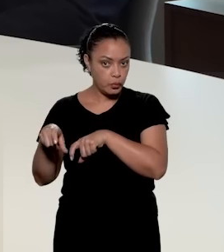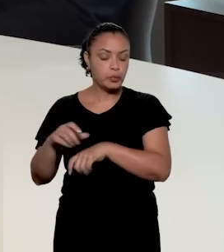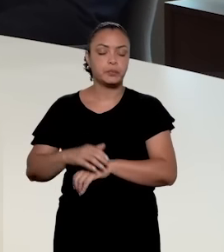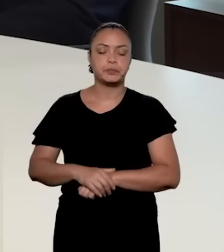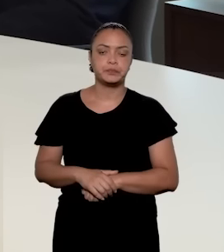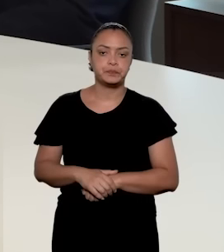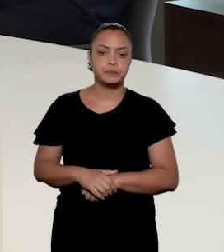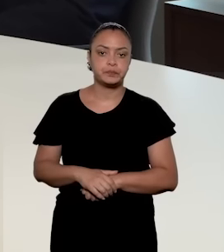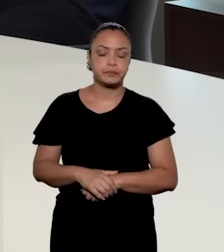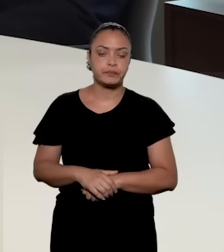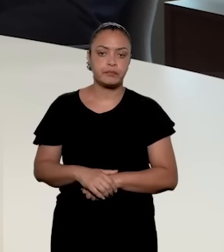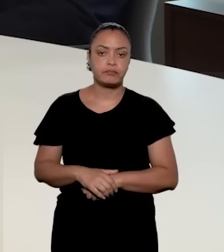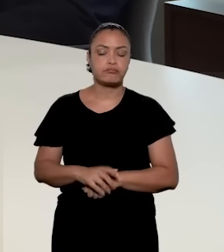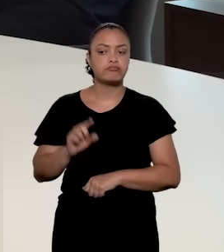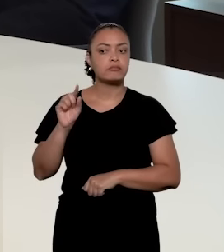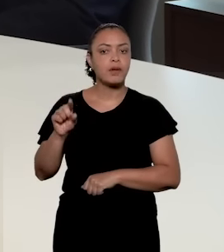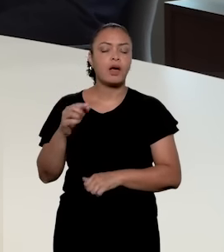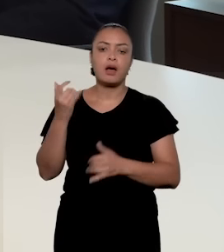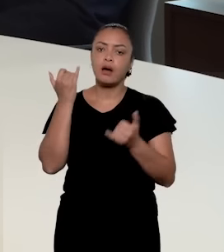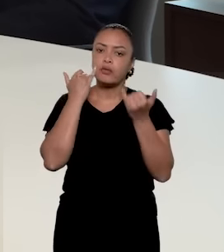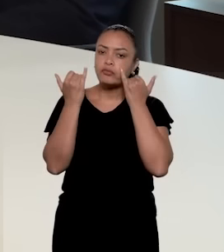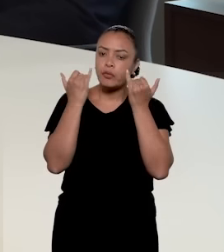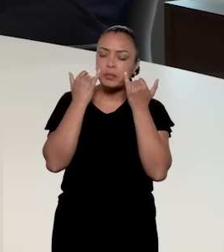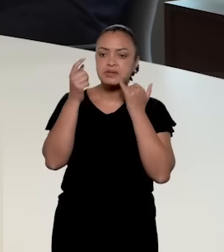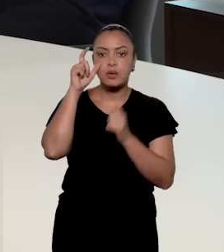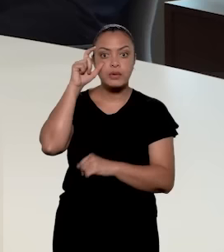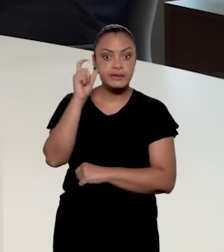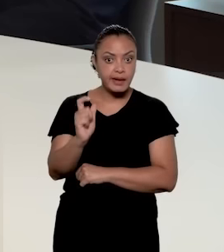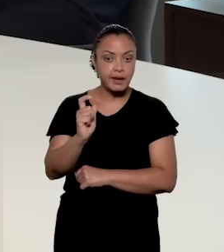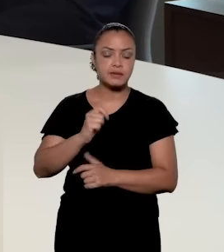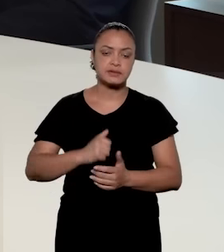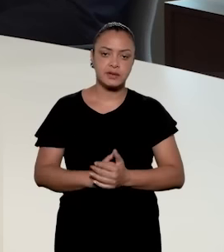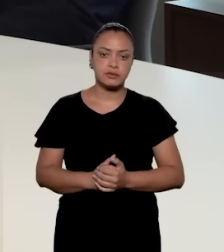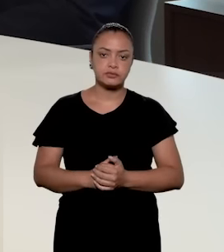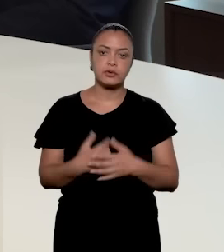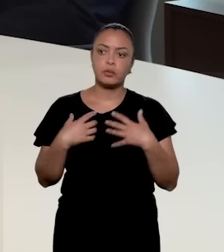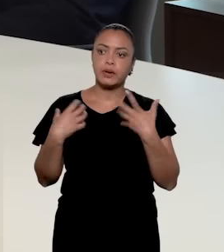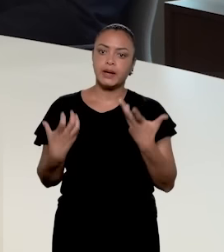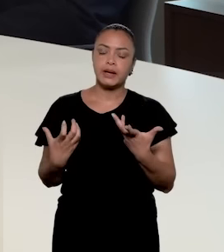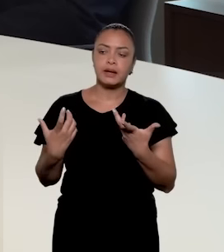FGV Agro, onde o senhor é professor. E esses dados são muito interessantes,